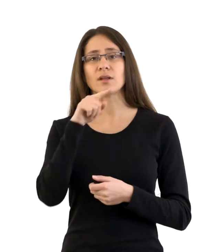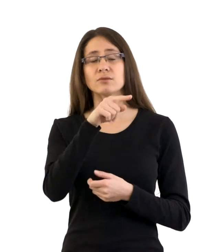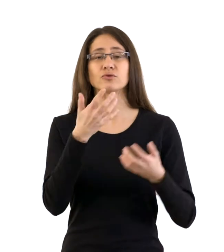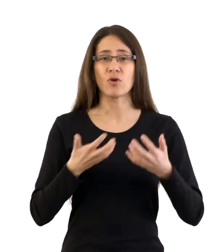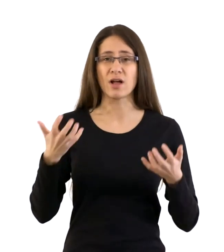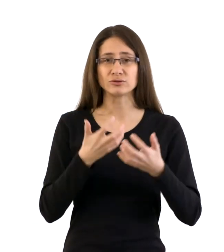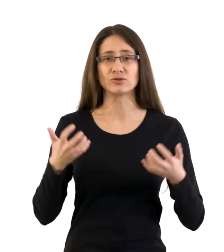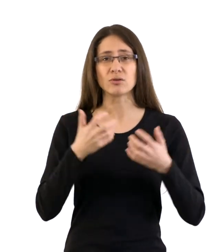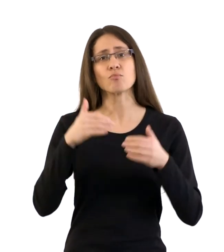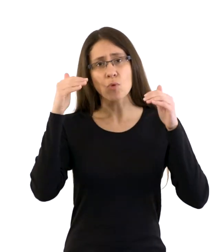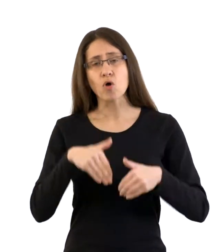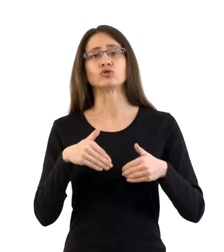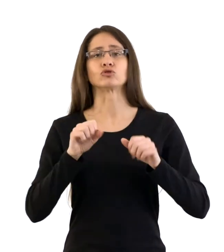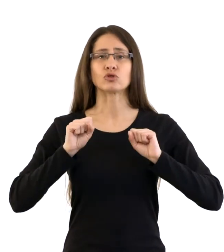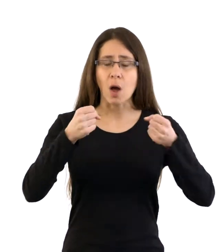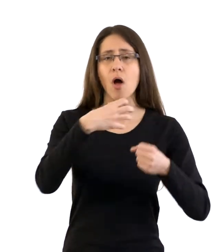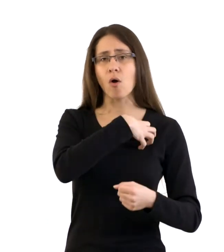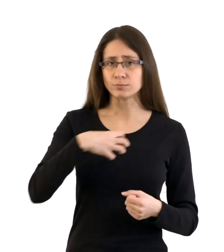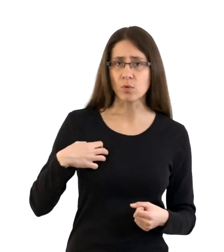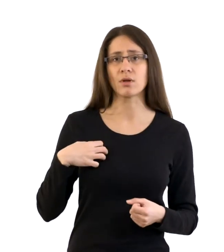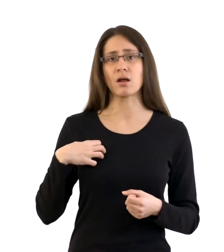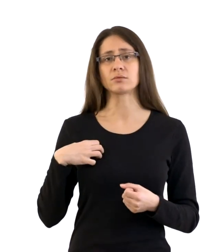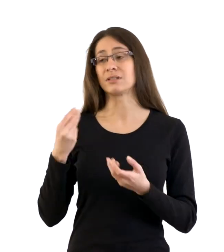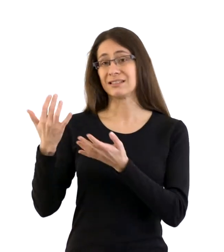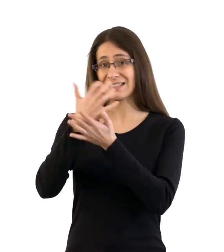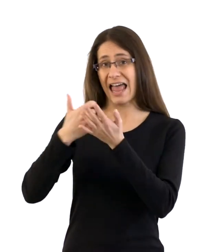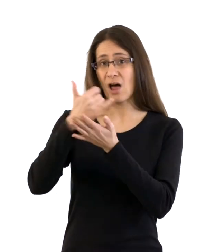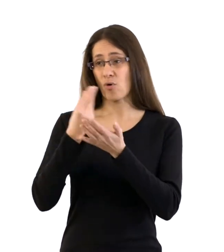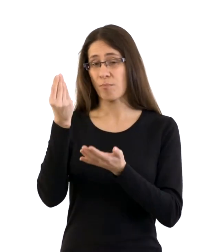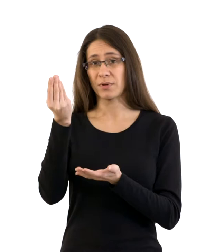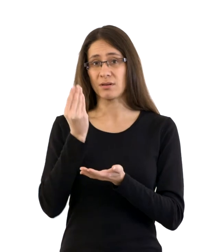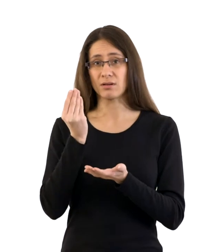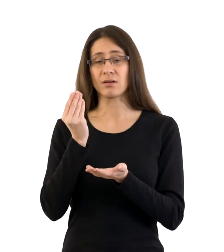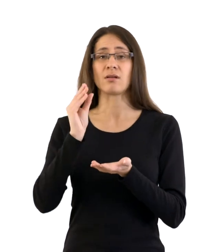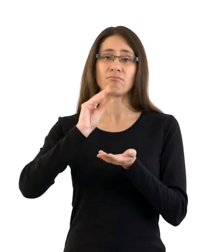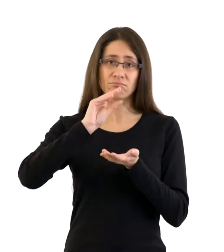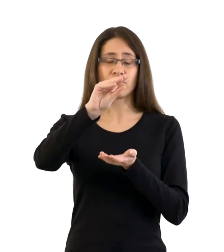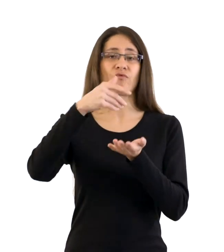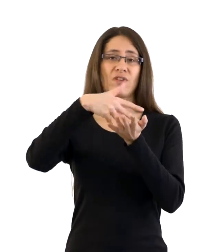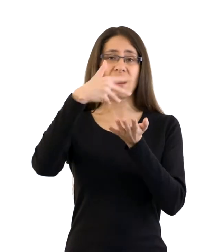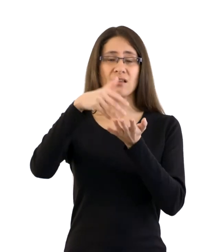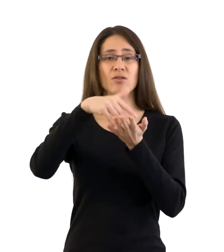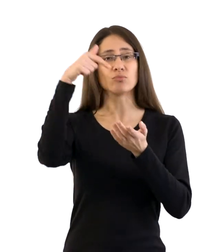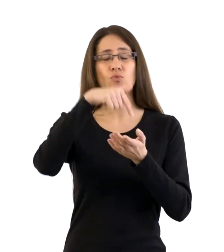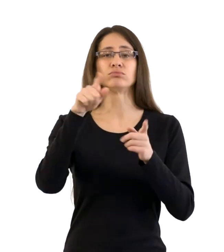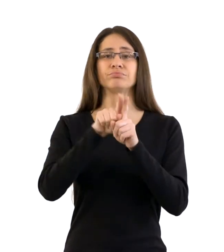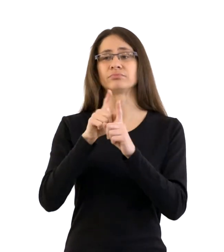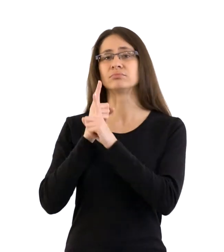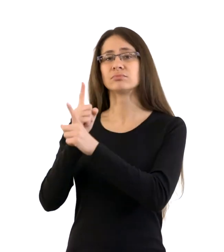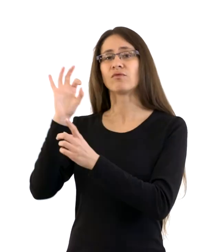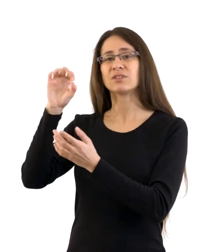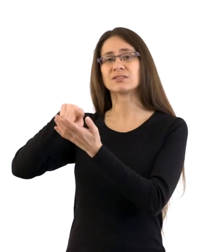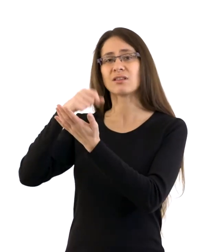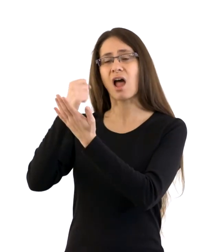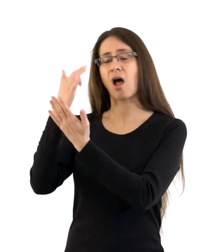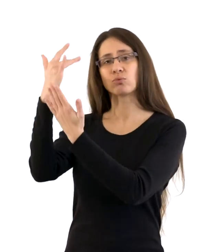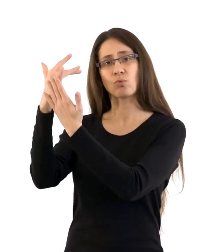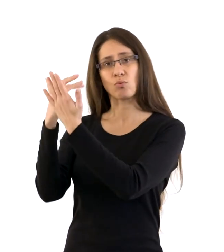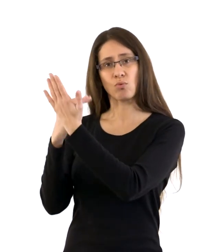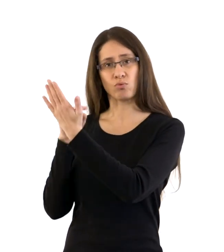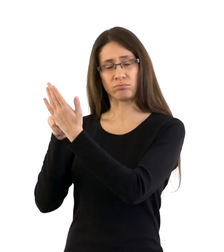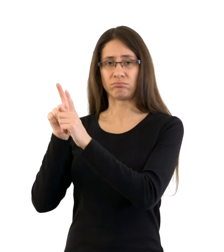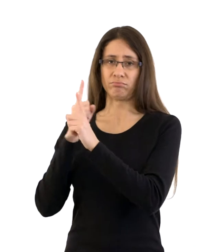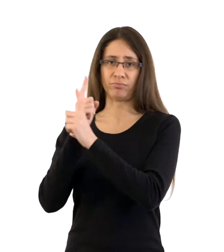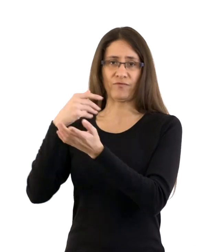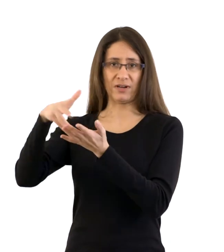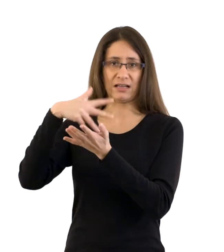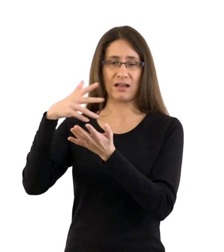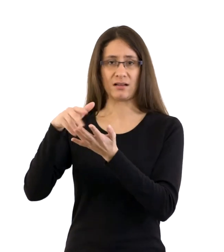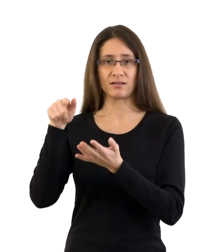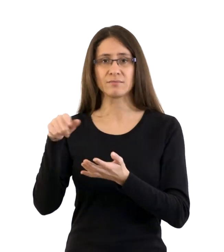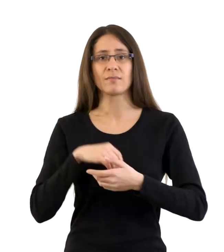Stowarzyszenie może prowadzić działalność gospodarczą ale dochód z tej działalności musi być przeznaczony na cele statutowe,